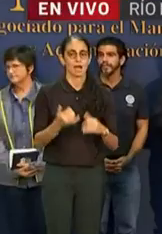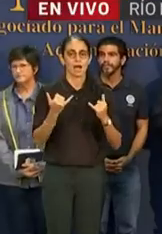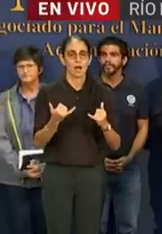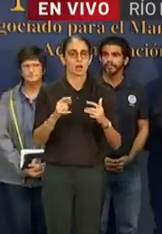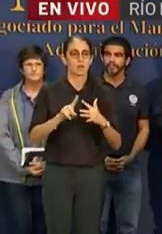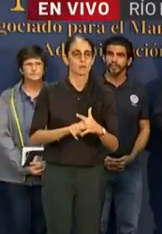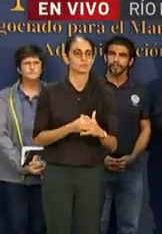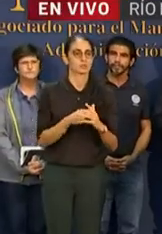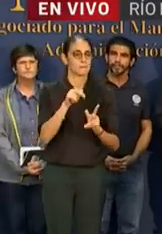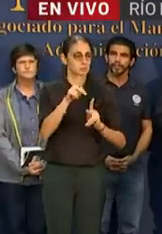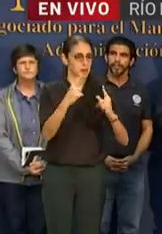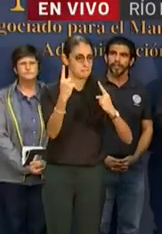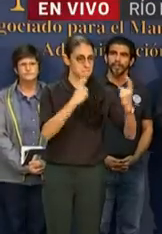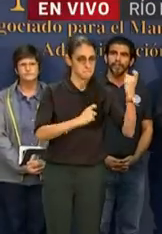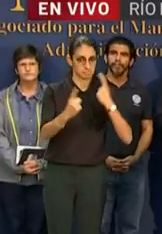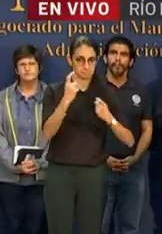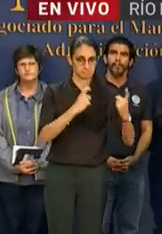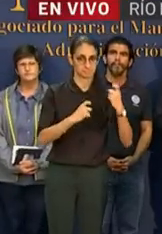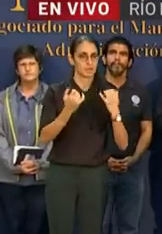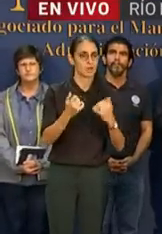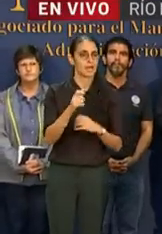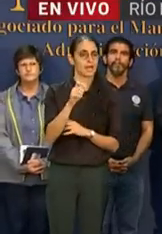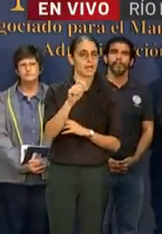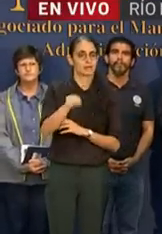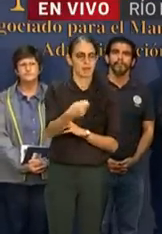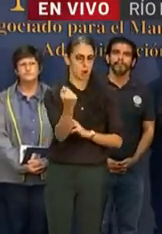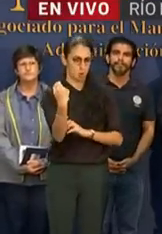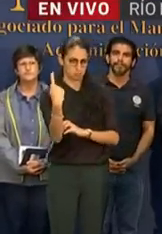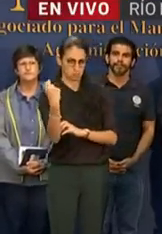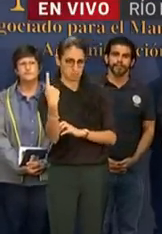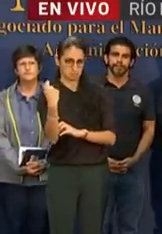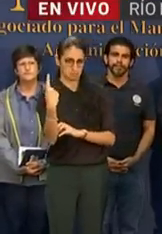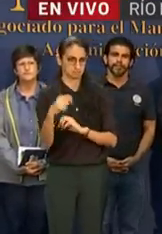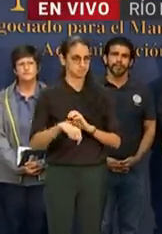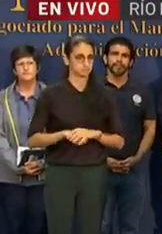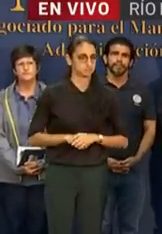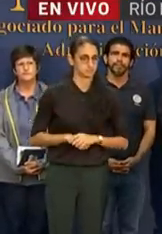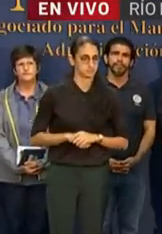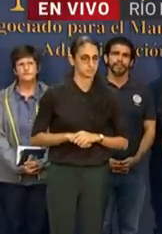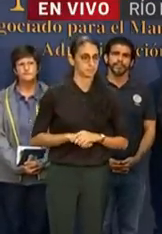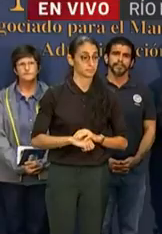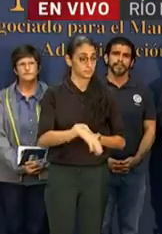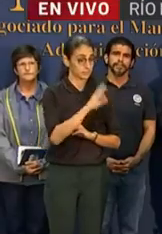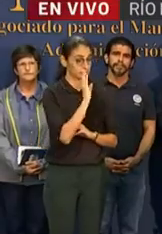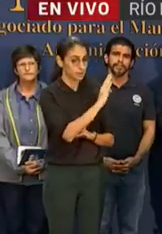LOS RECURSOS DISPONIBLES Y